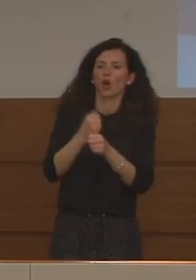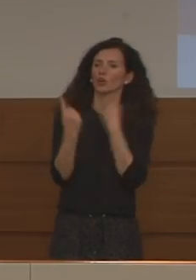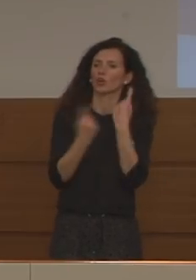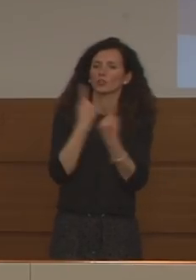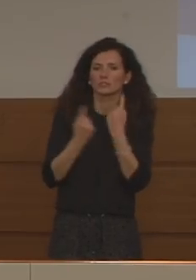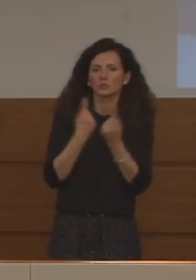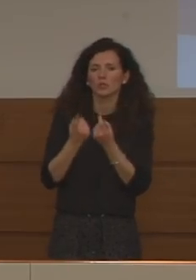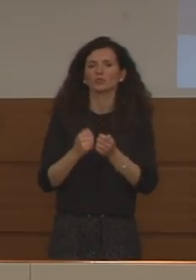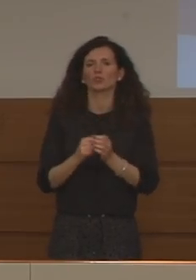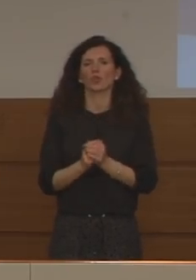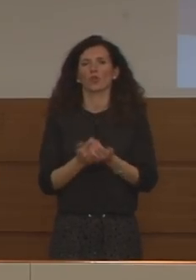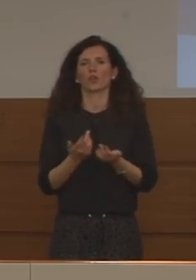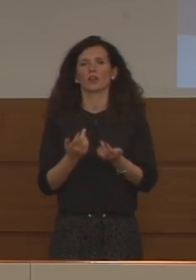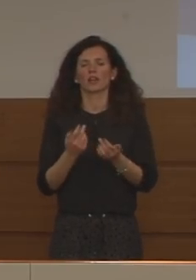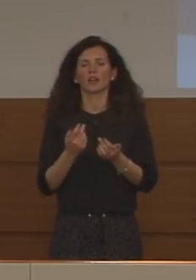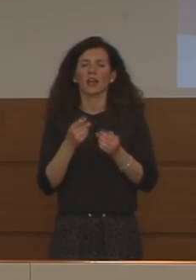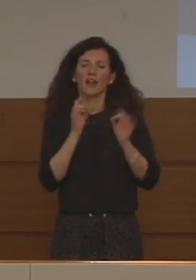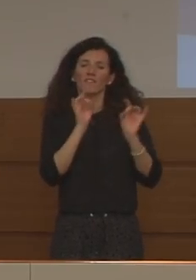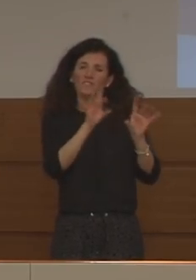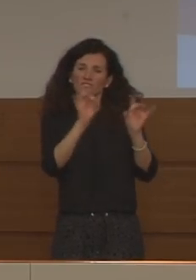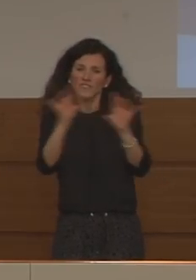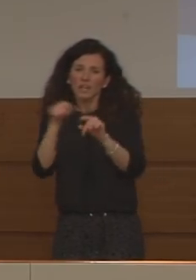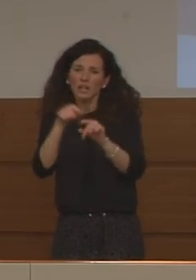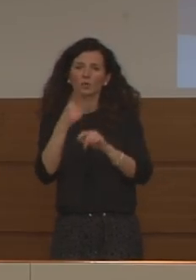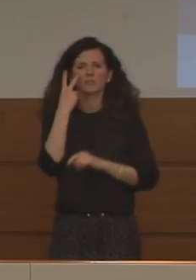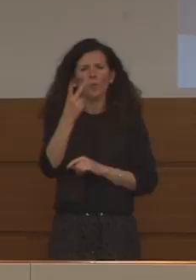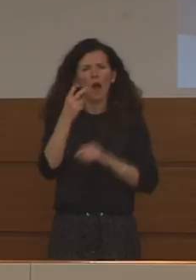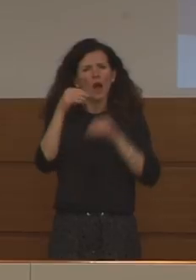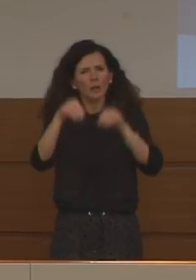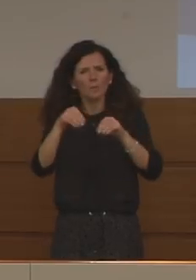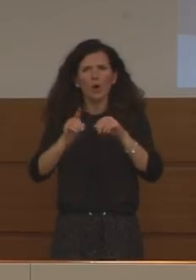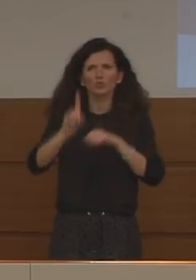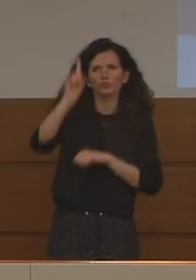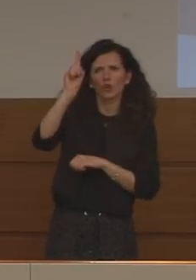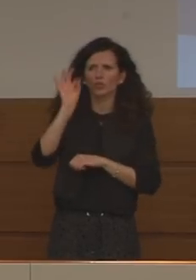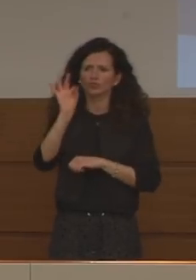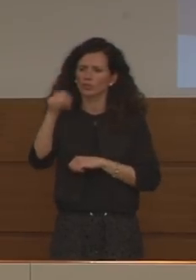non guarda la latitudine, il virus si trasmette da persona a